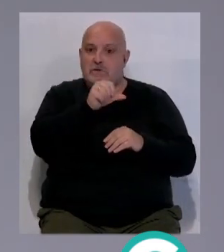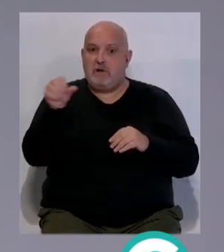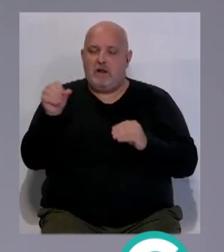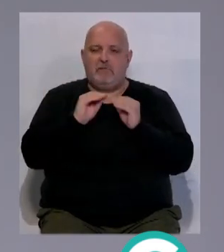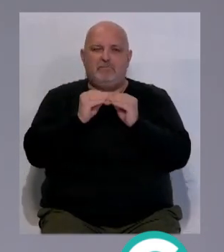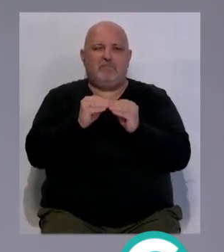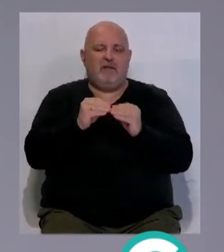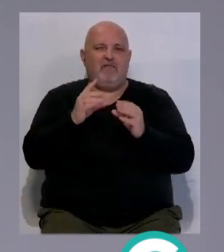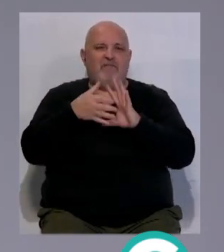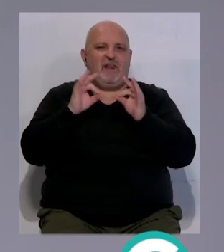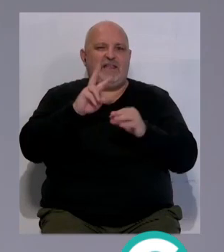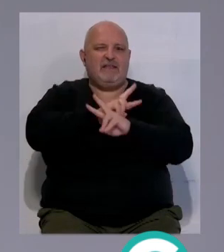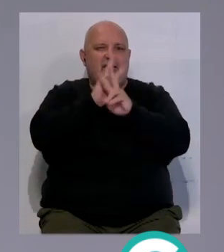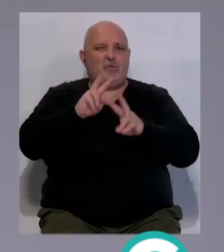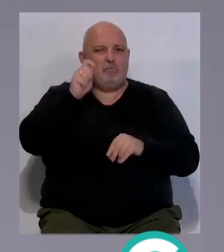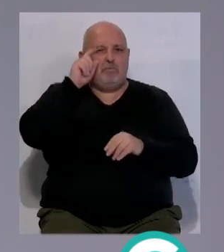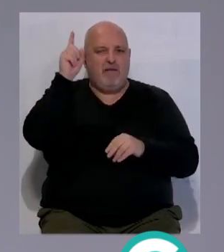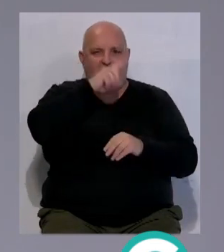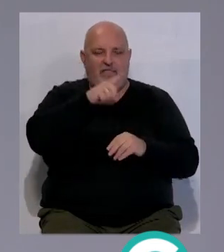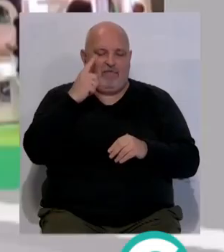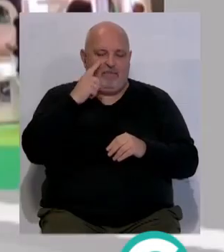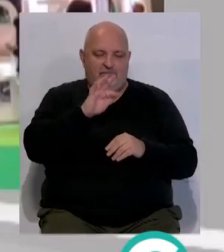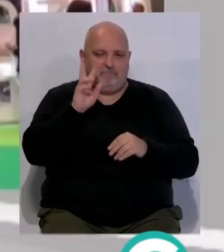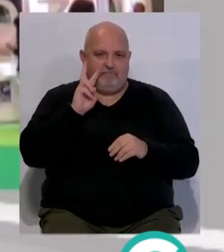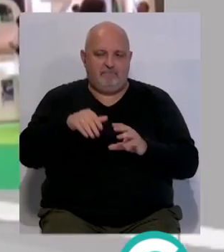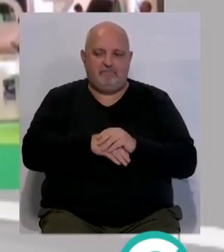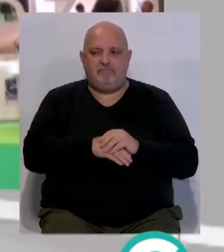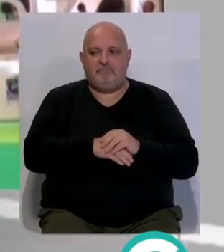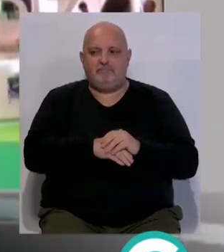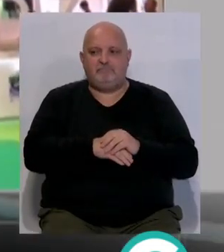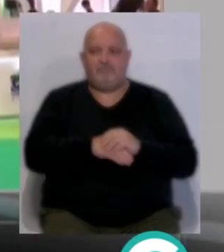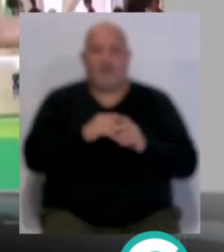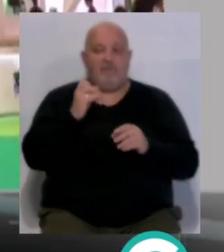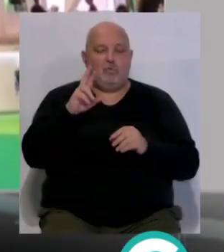inicio de la feria internacional del turismo en Madrid la escuchamos fitur es un escaparate